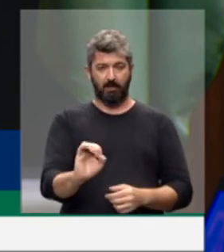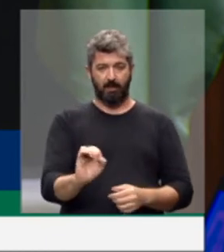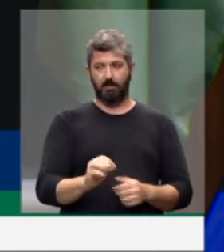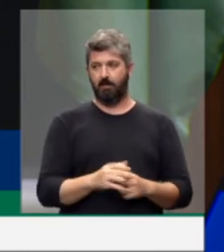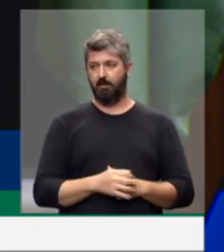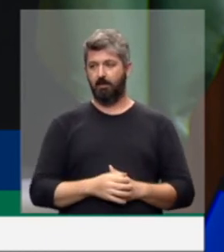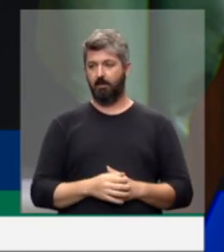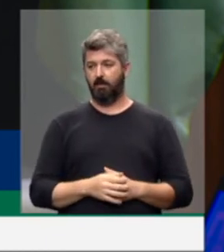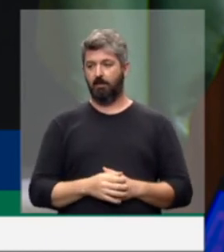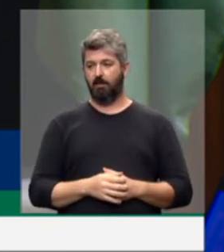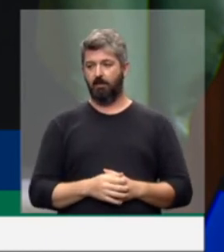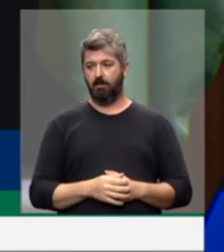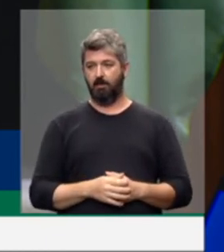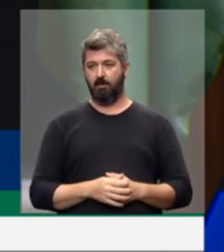RELATOR NÃO ACOLHEU NENHUMA